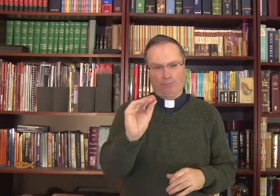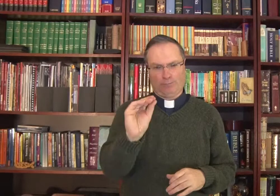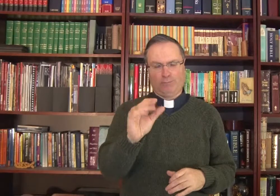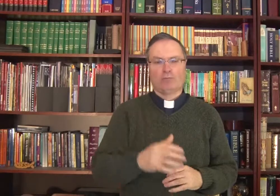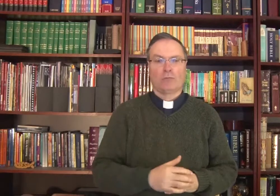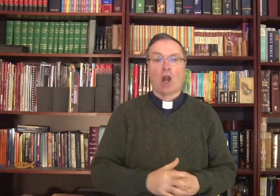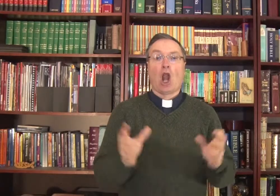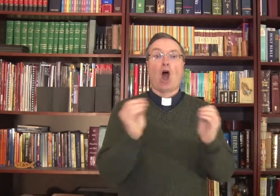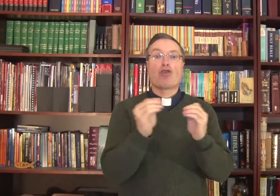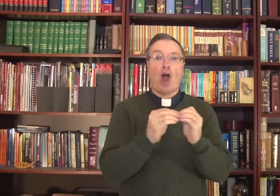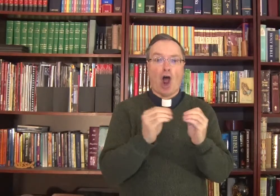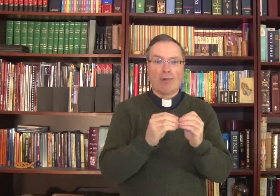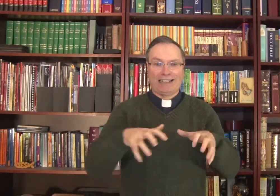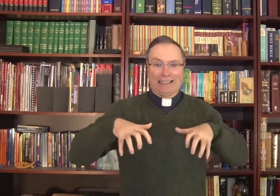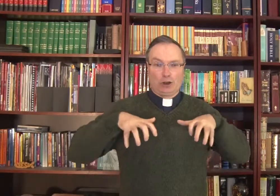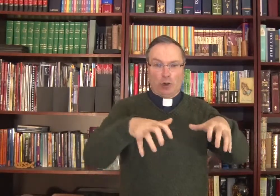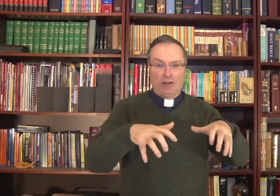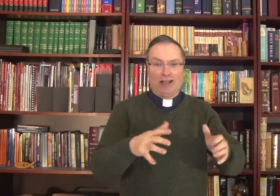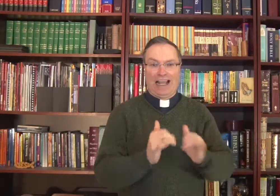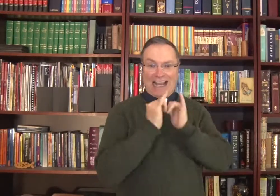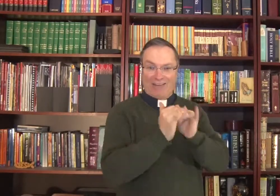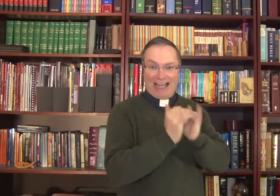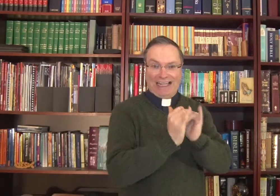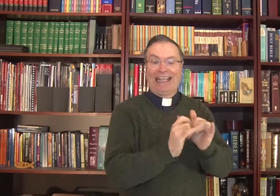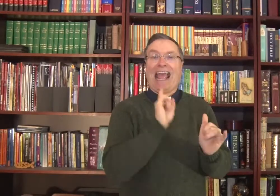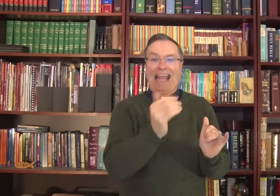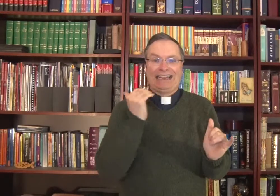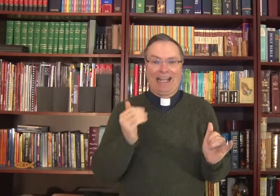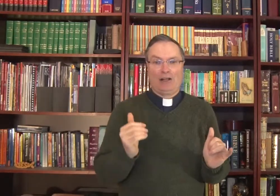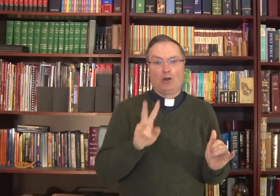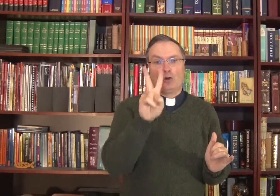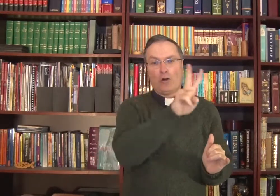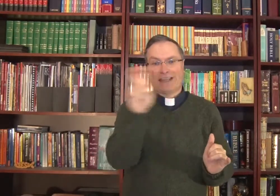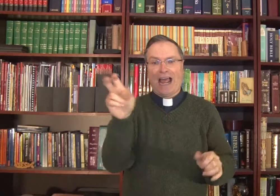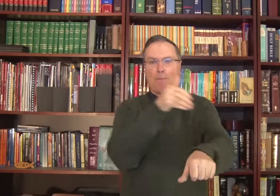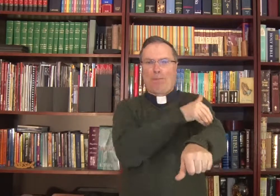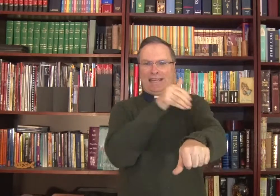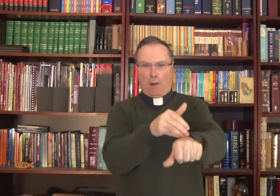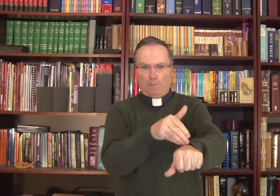Le nombre des troupes de la cavalerie était de 200 millions;